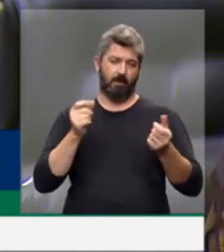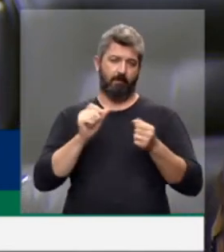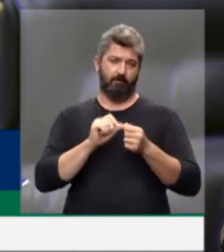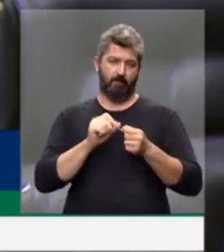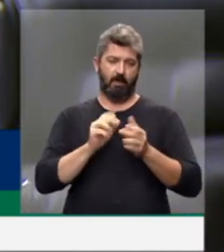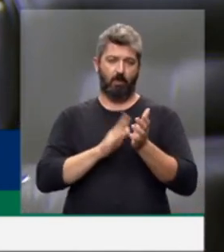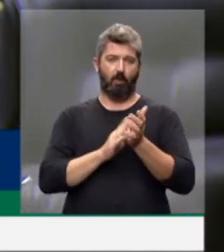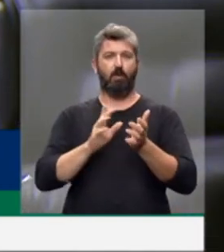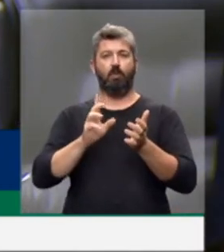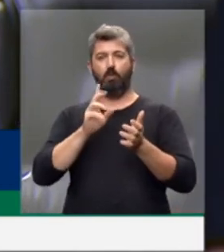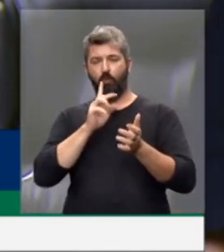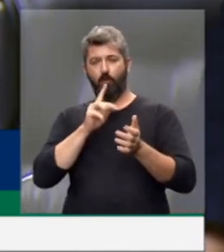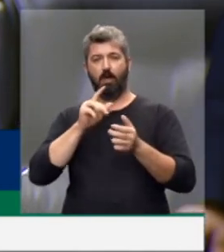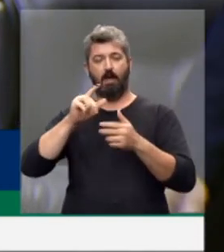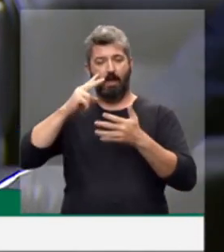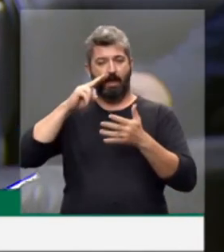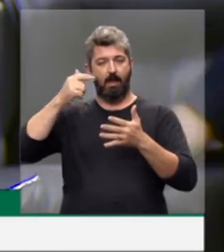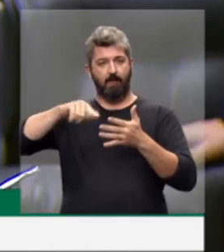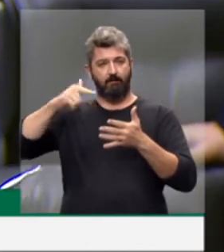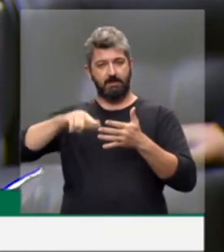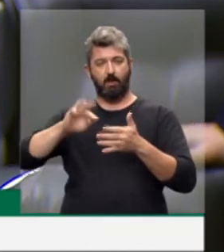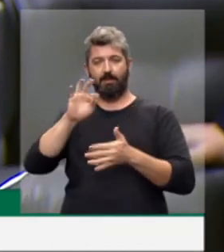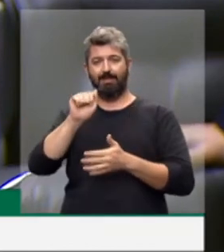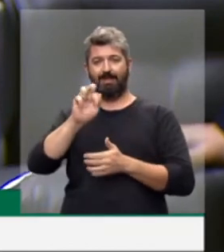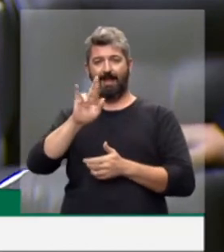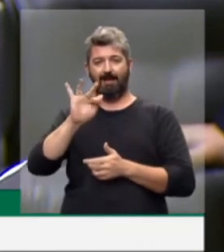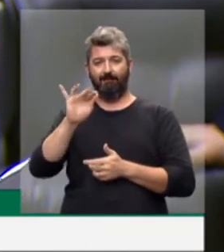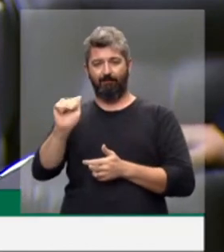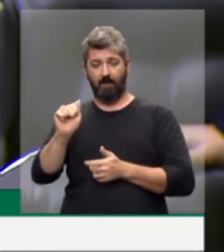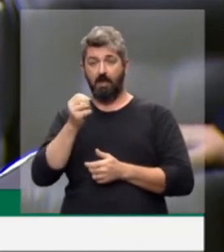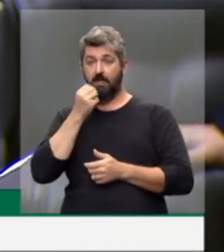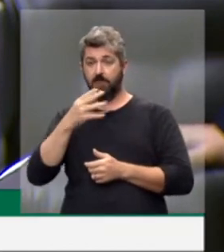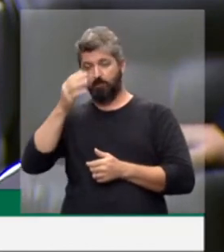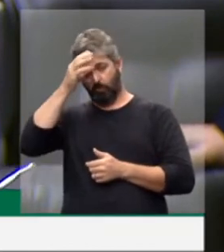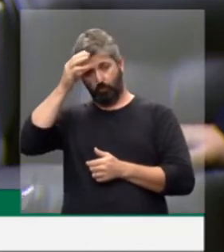PROCESSO TODO AO LONGO DO MOMENTO EM QUE OS ADVERSÁ RIOS, É ASSIM QUE SE FAZ, SE FAZ A REVISÃO TARIFÁRIA E